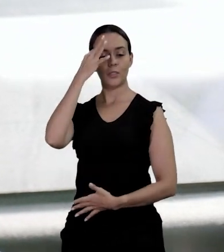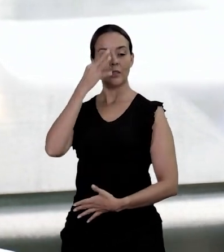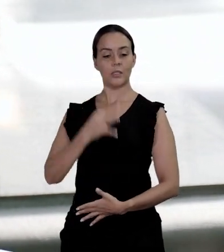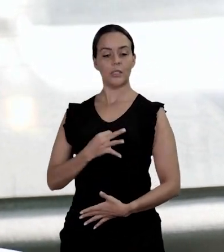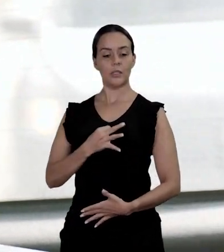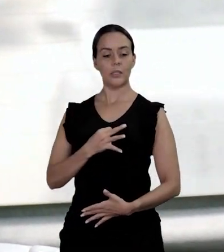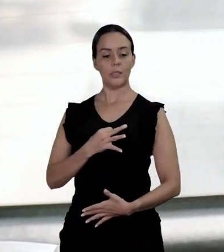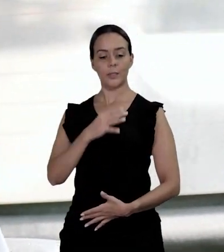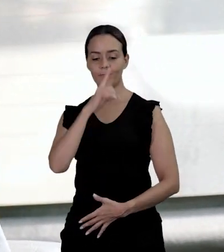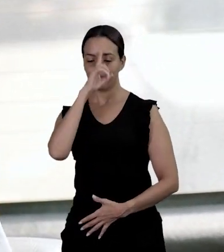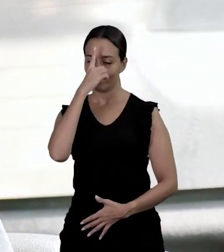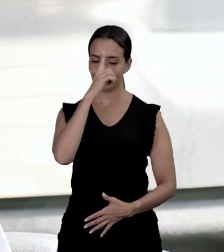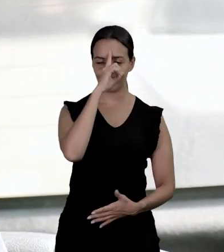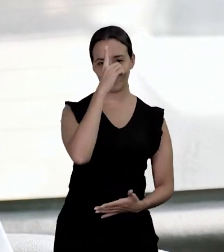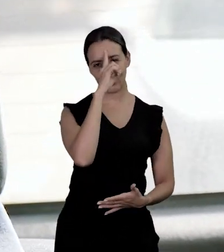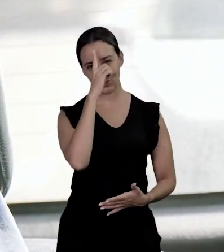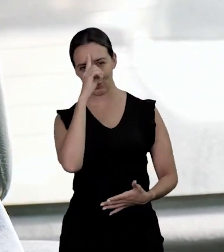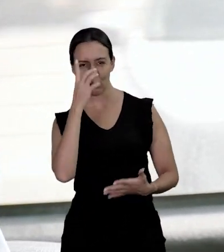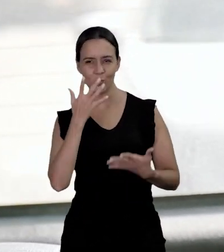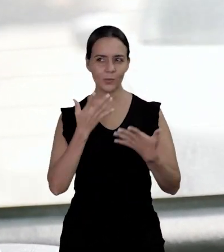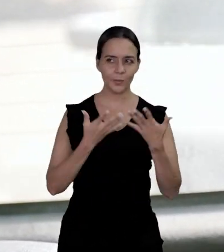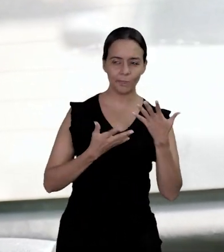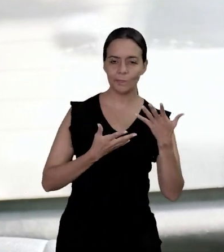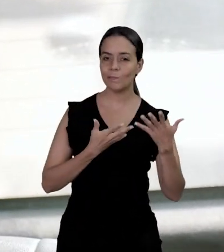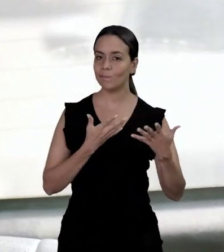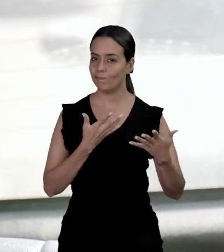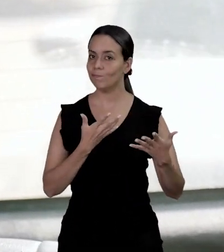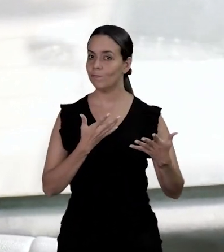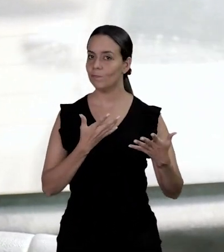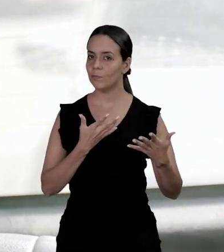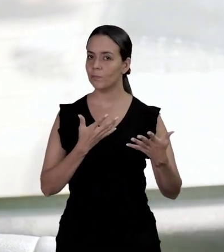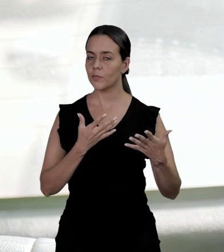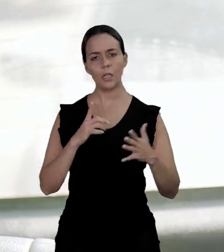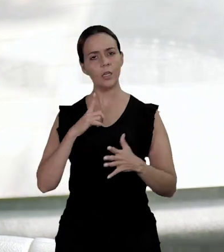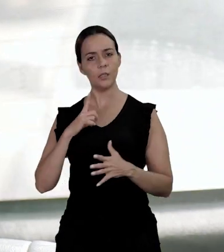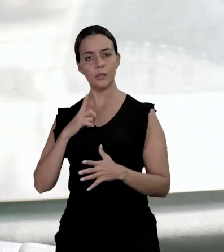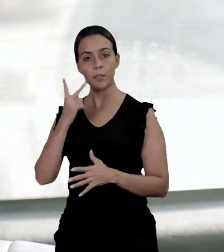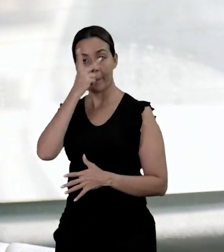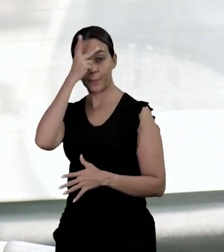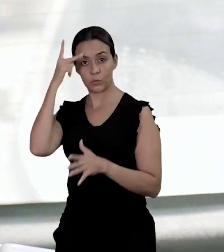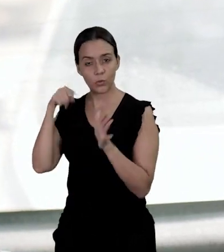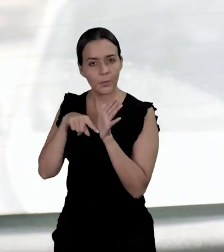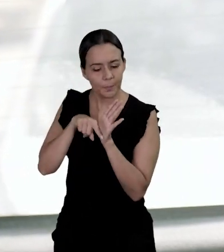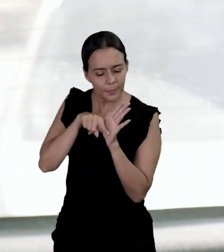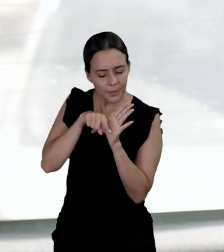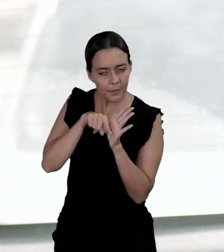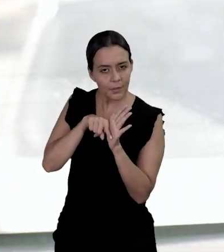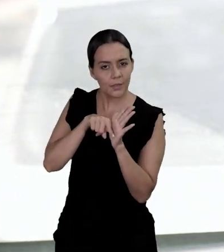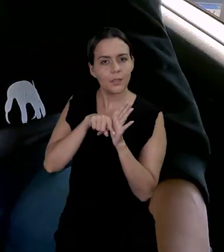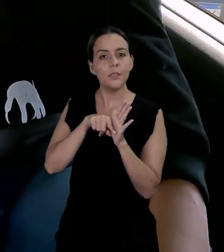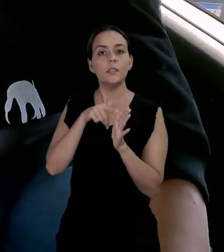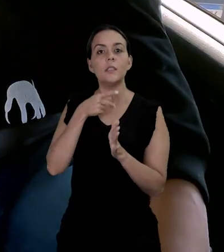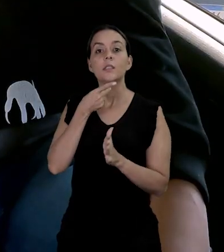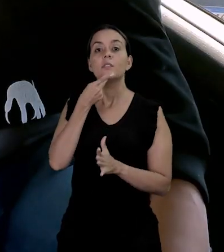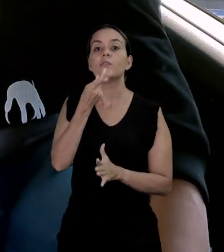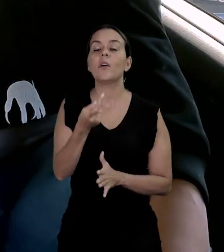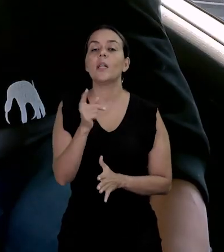estão em risco. E tem algumas... Alguns pesquisadores que afirmam, inclusive, que é uma das